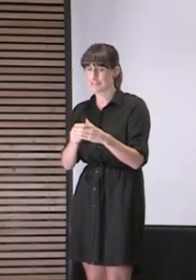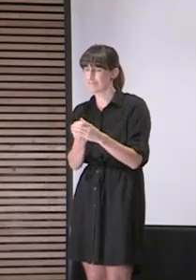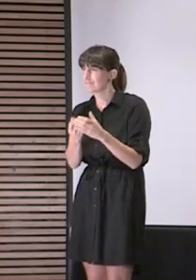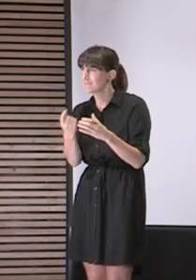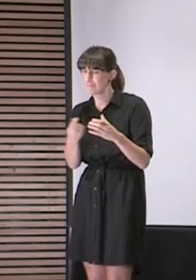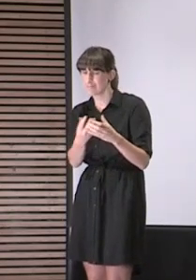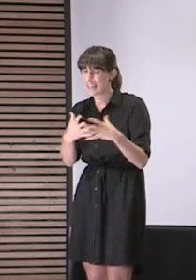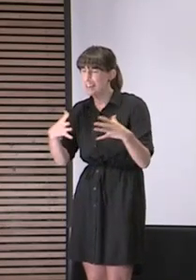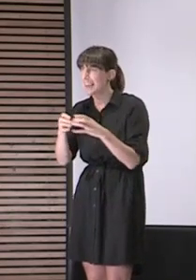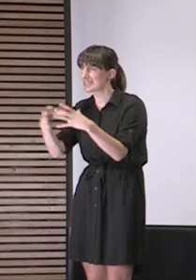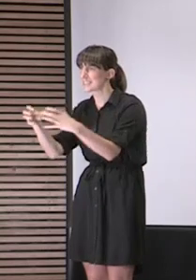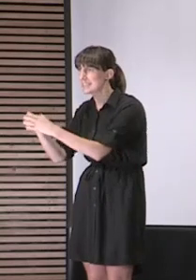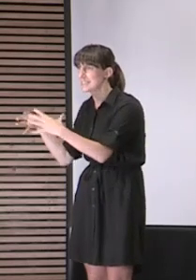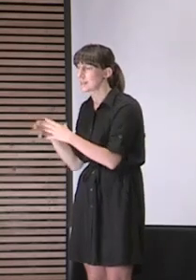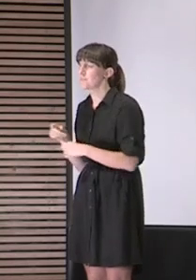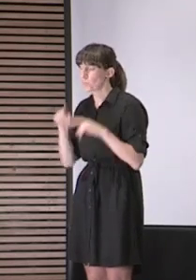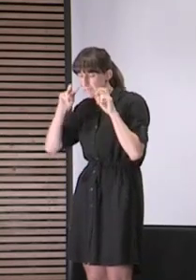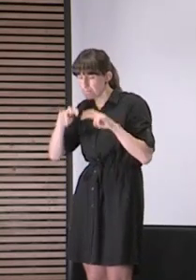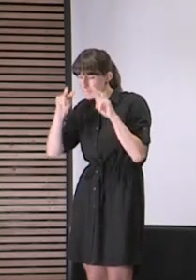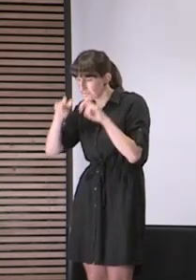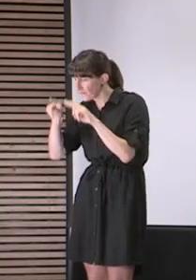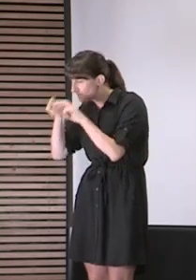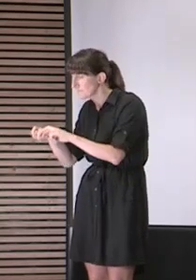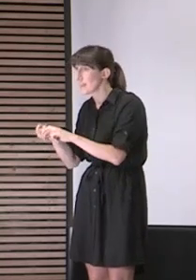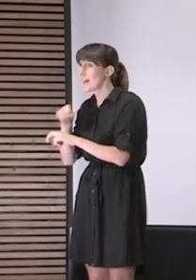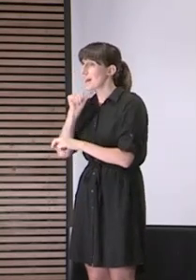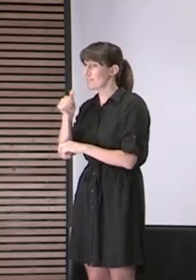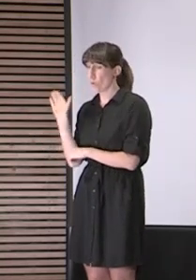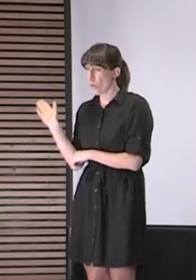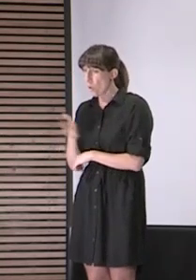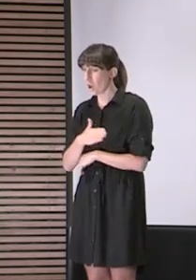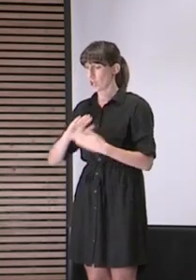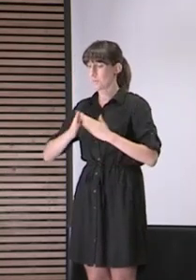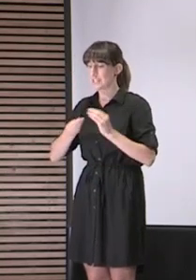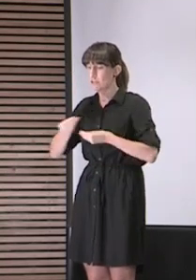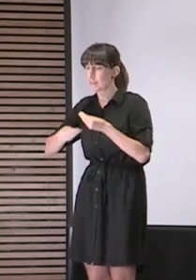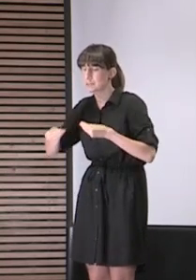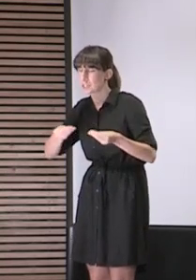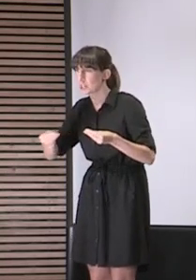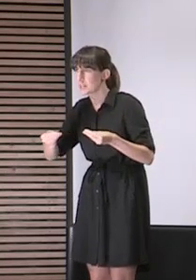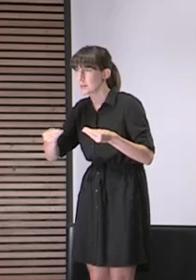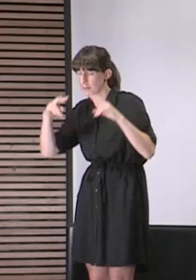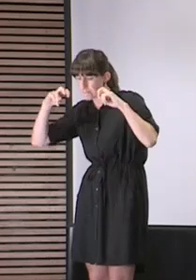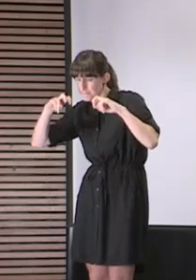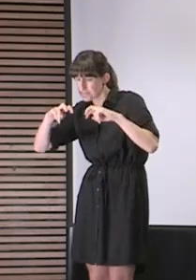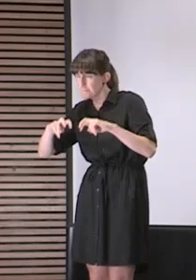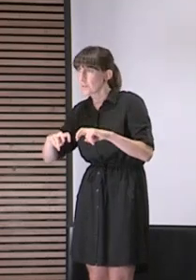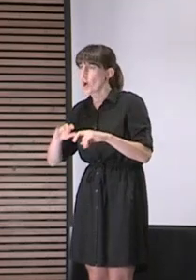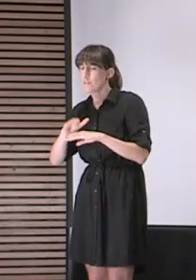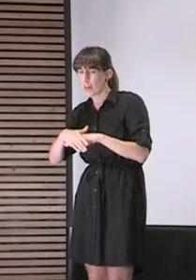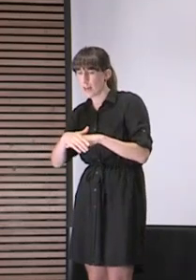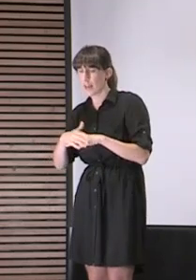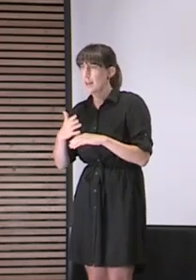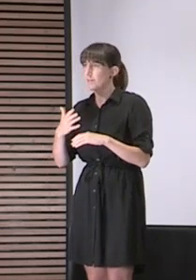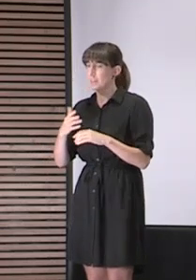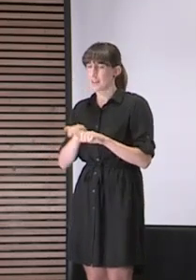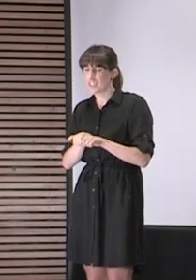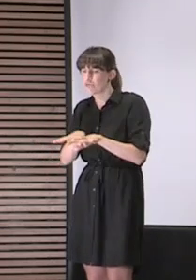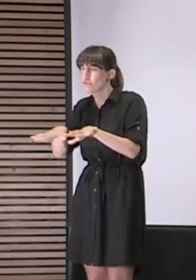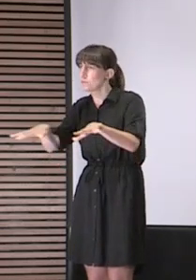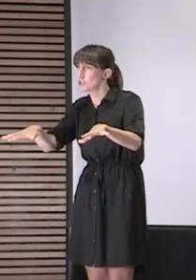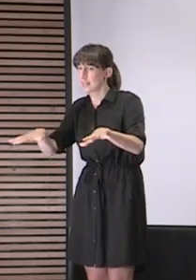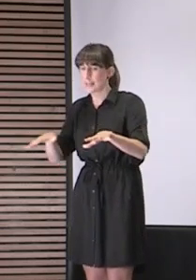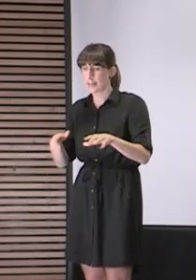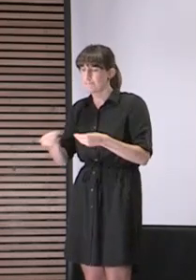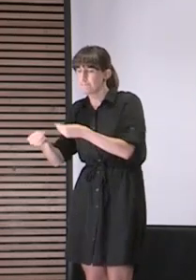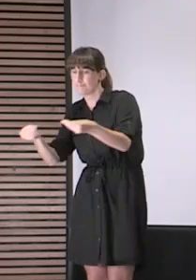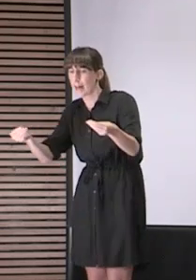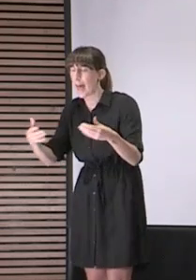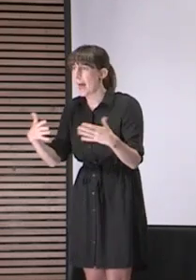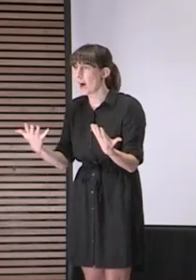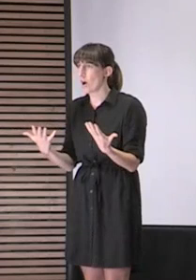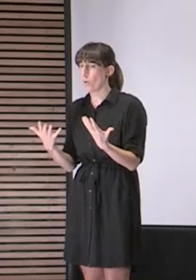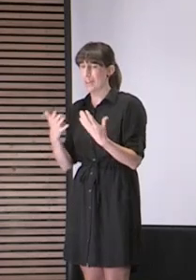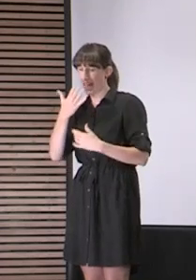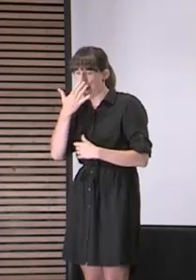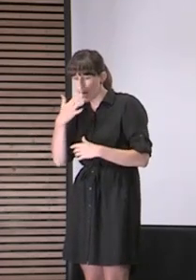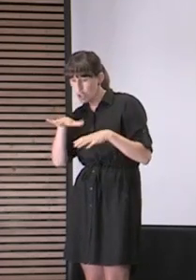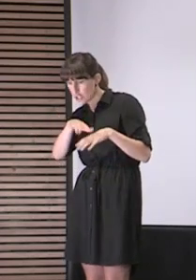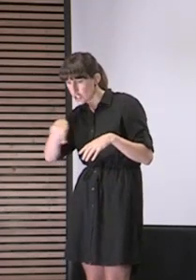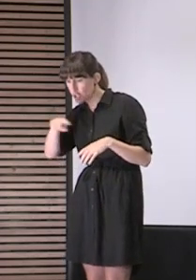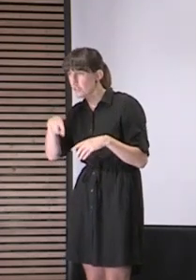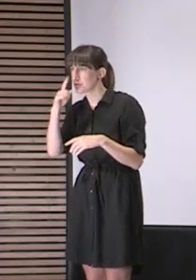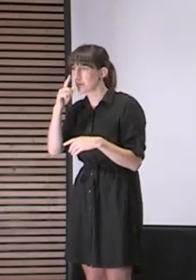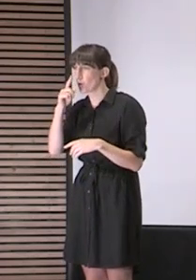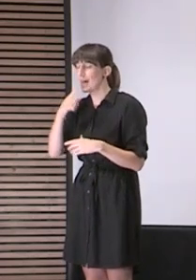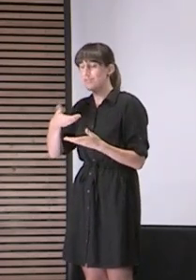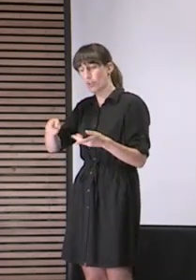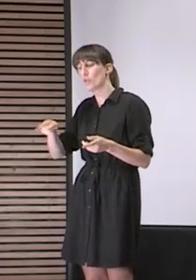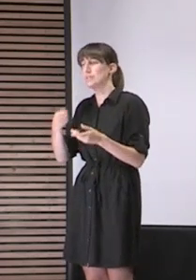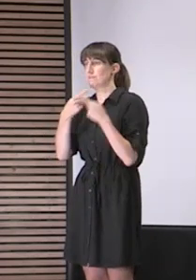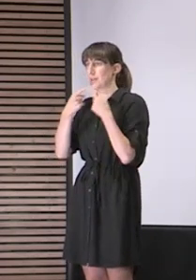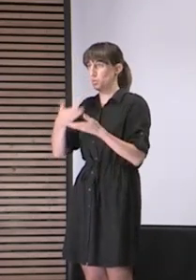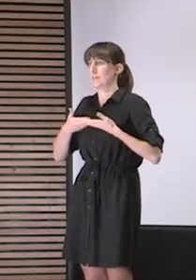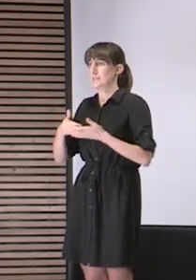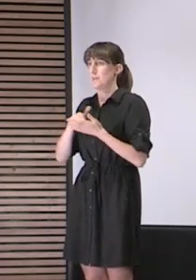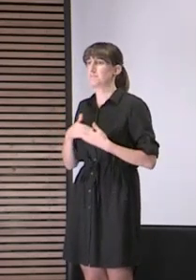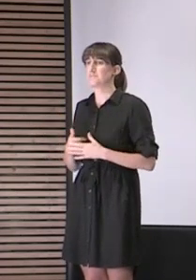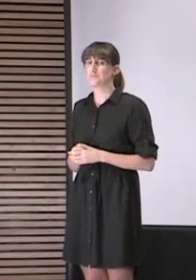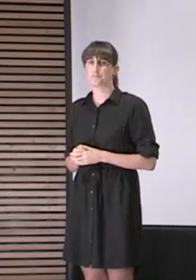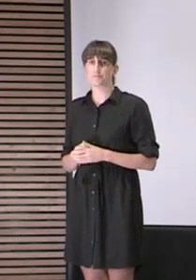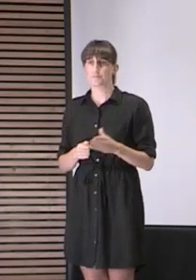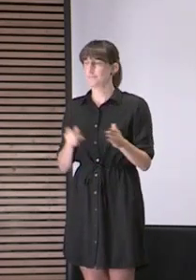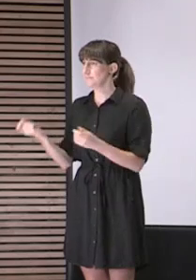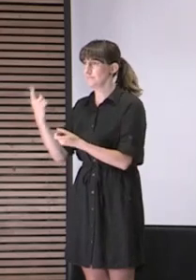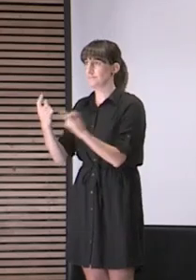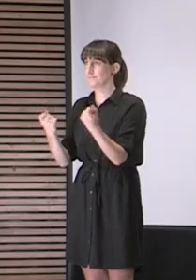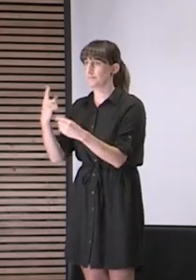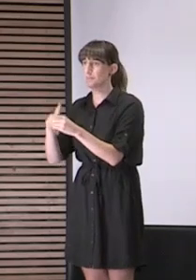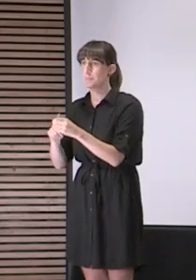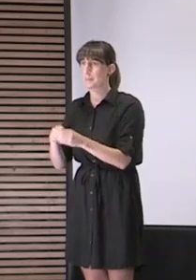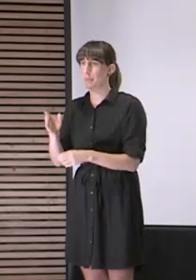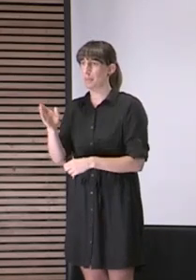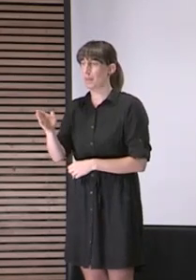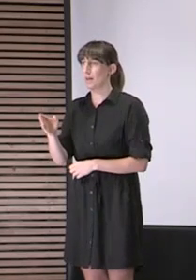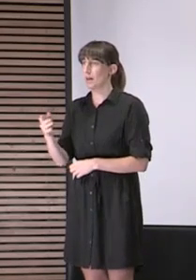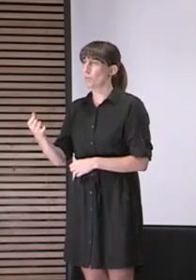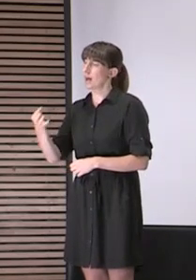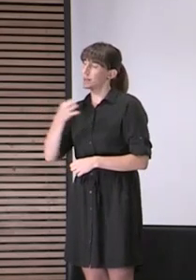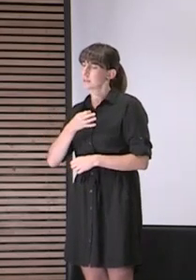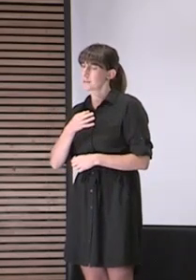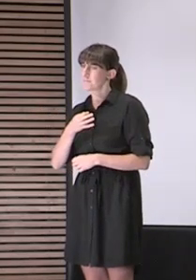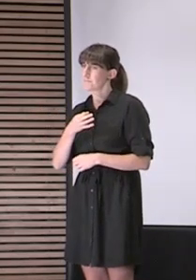en la vigilancia.